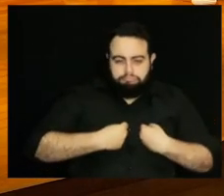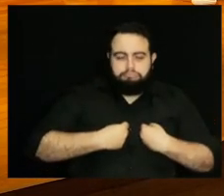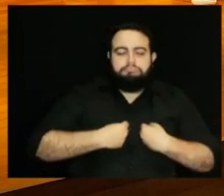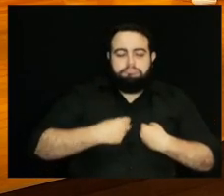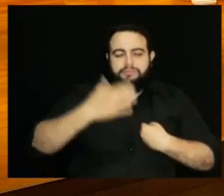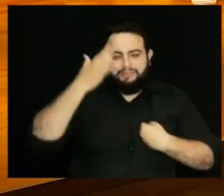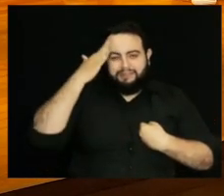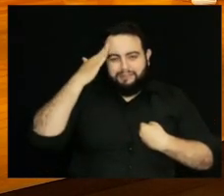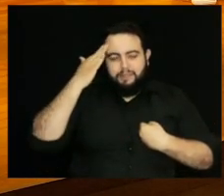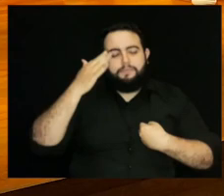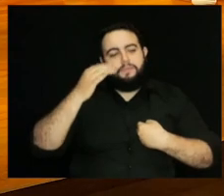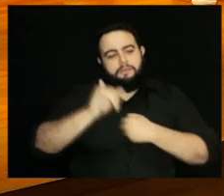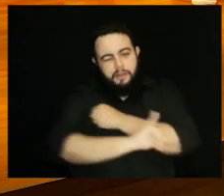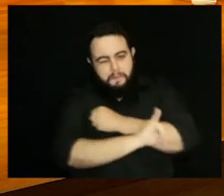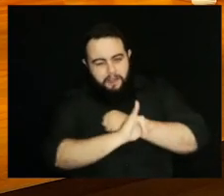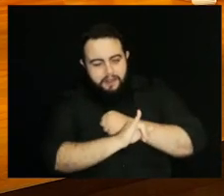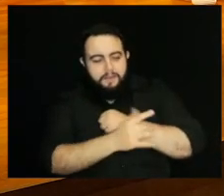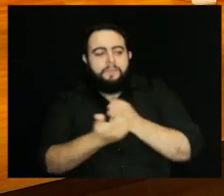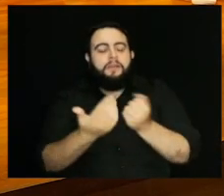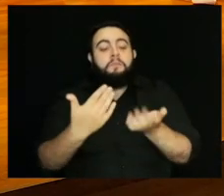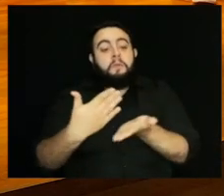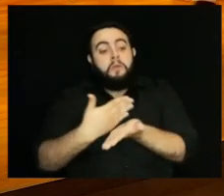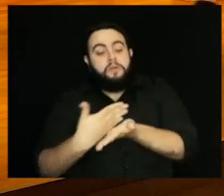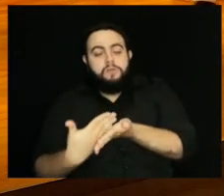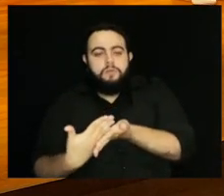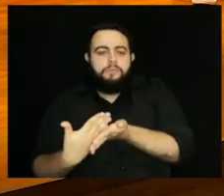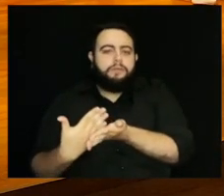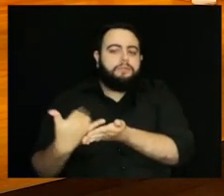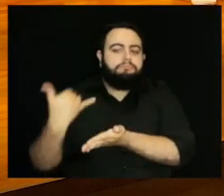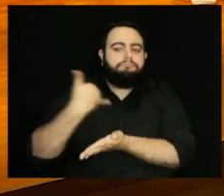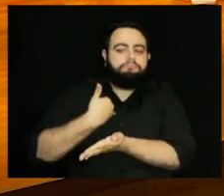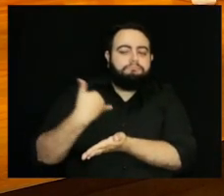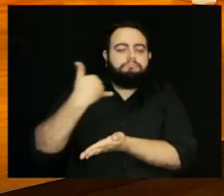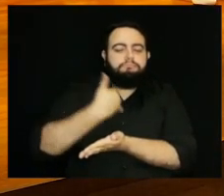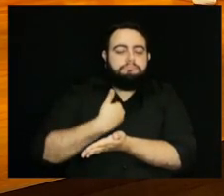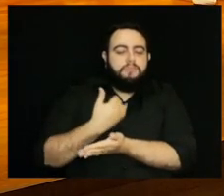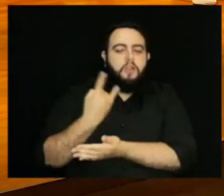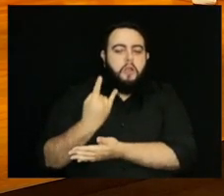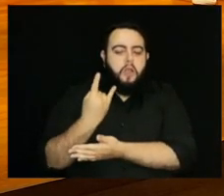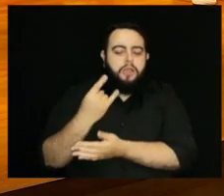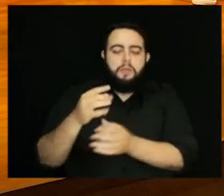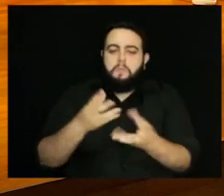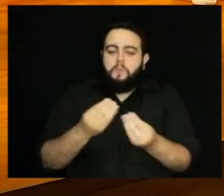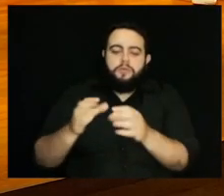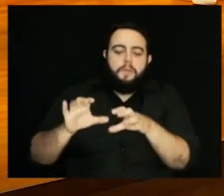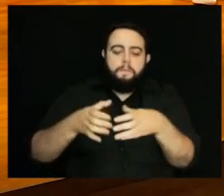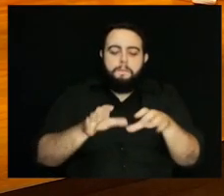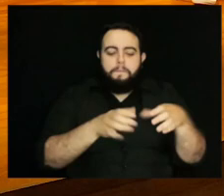ouvir rock e tal e começa a ter muitas bandas de rock em Porto Alegre nesse começo de anos